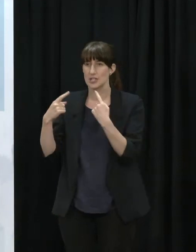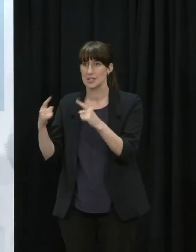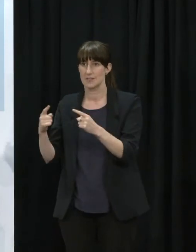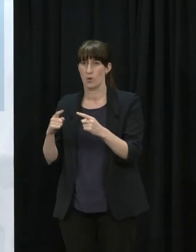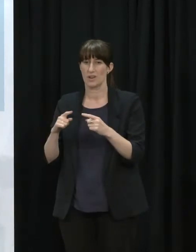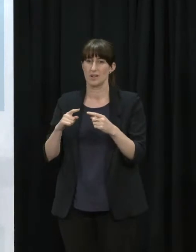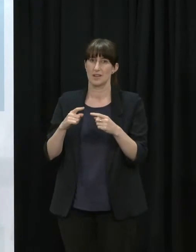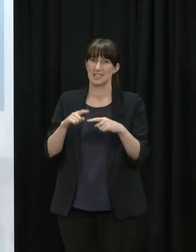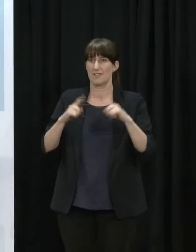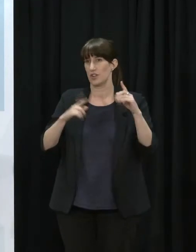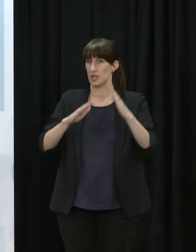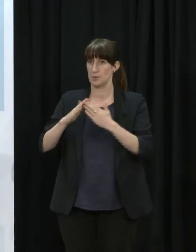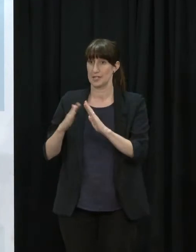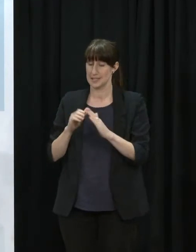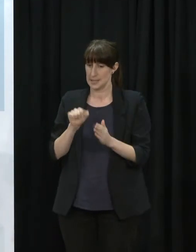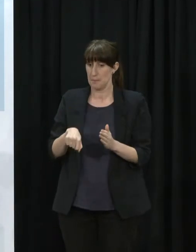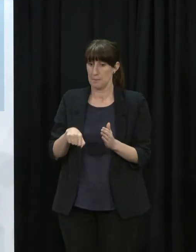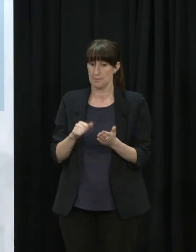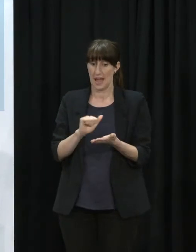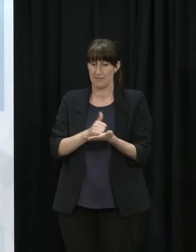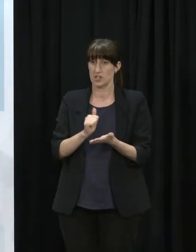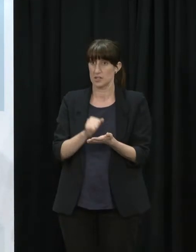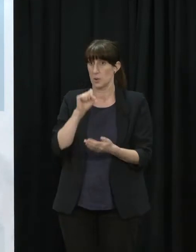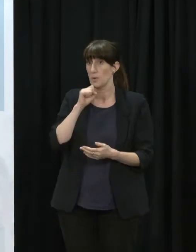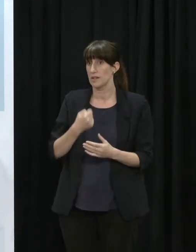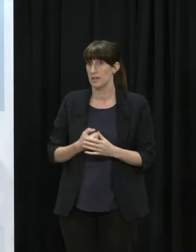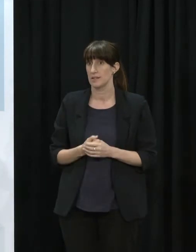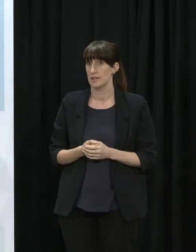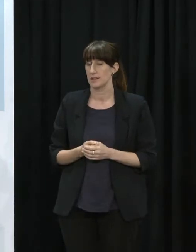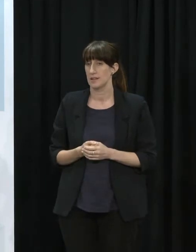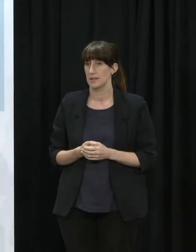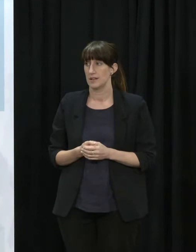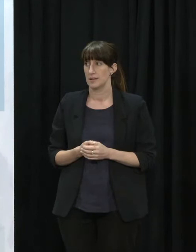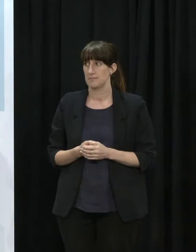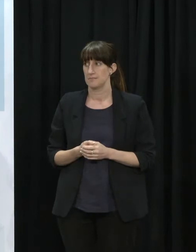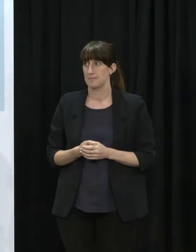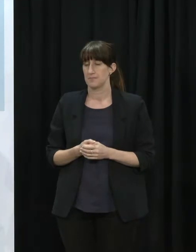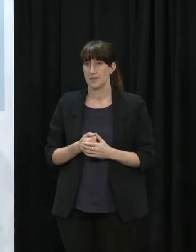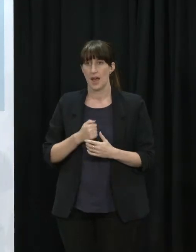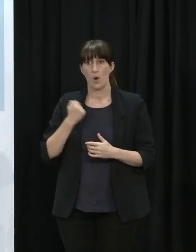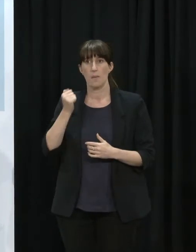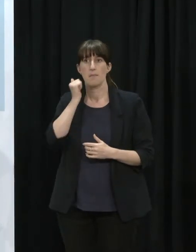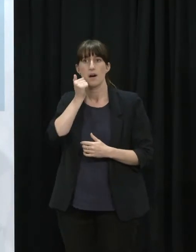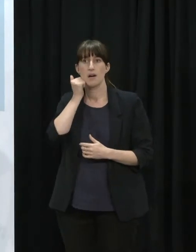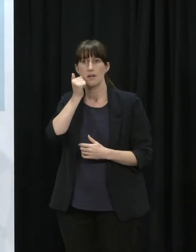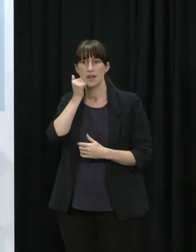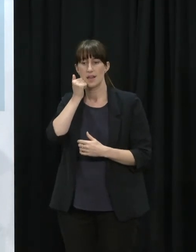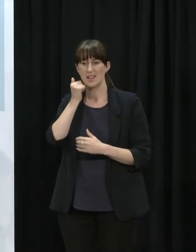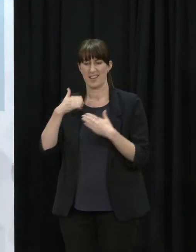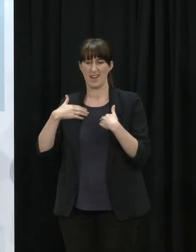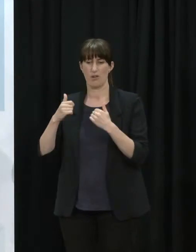whakatairanga motuhake mo nga tamariki. Te whakaputanga me o